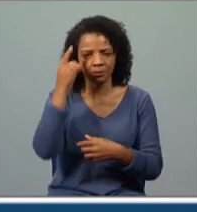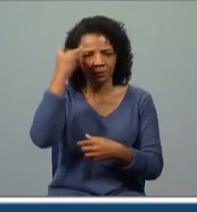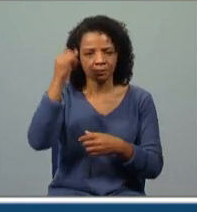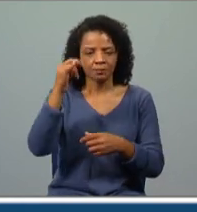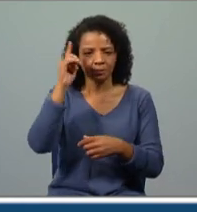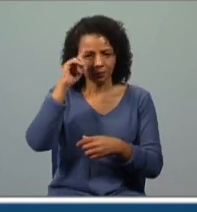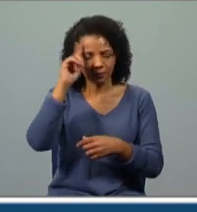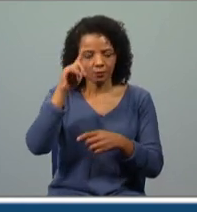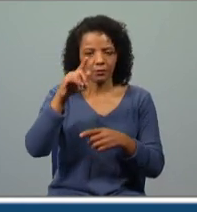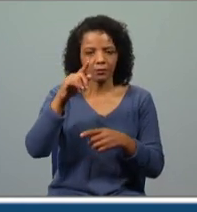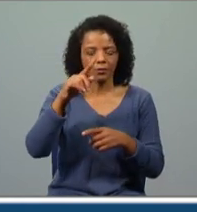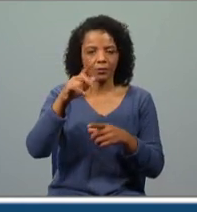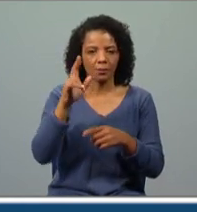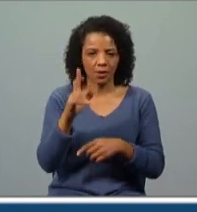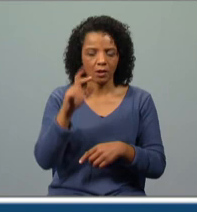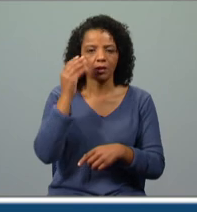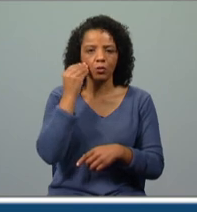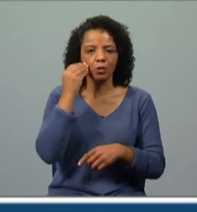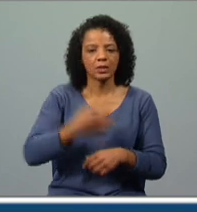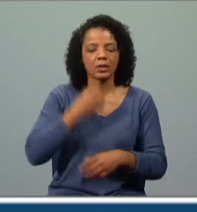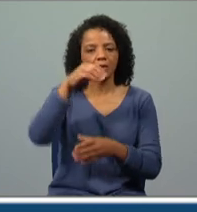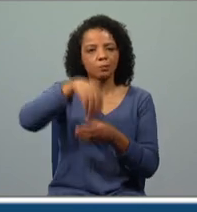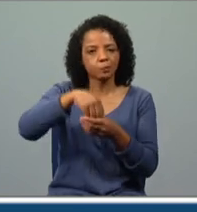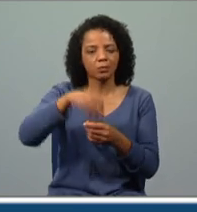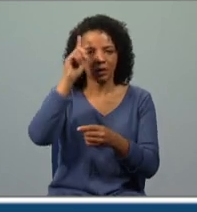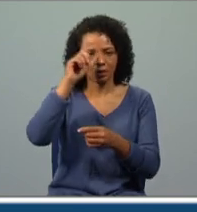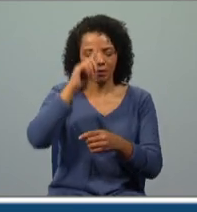cavalo de madeira e como se sentiu dentro do cavalo coloca aqui na pele 木馬和你的感受在馬里面放在這裡的皮膚上